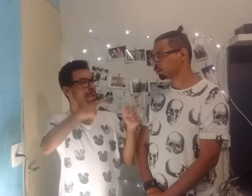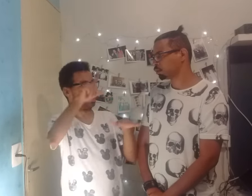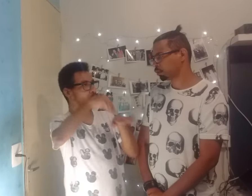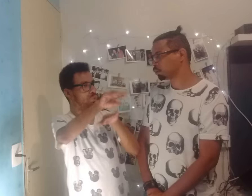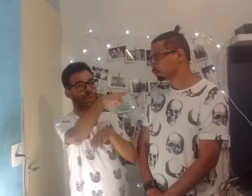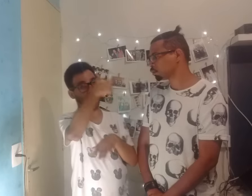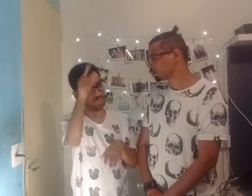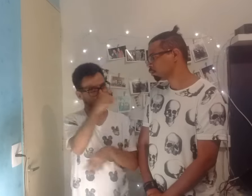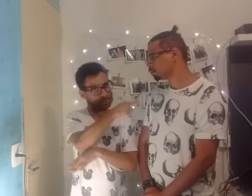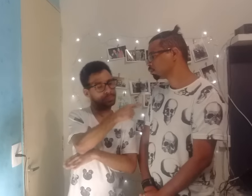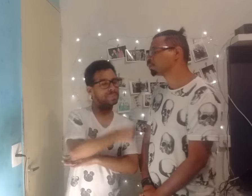outro dica!